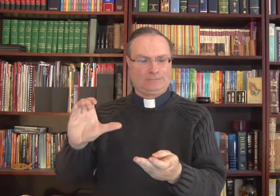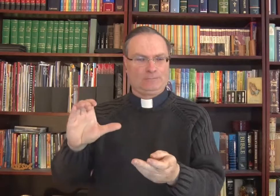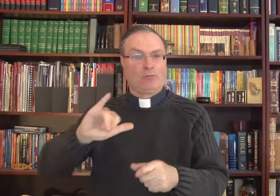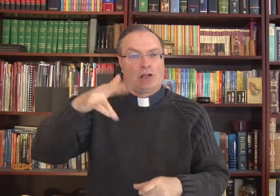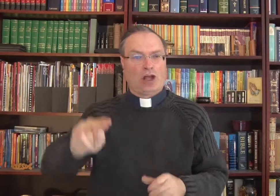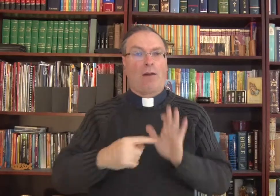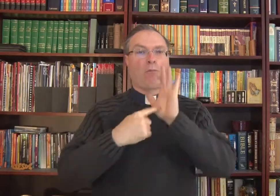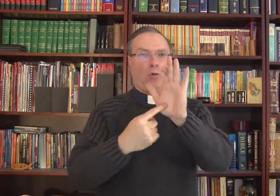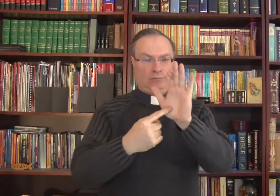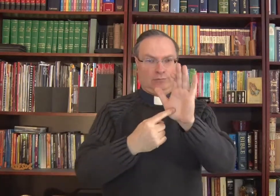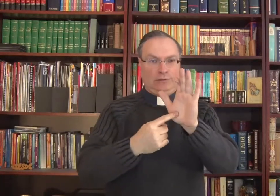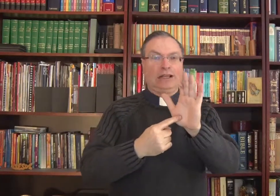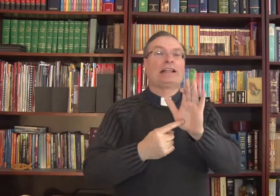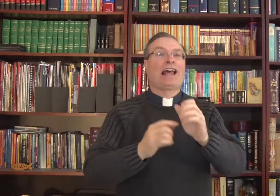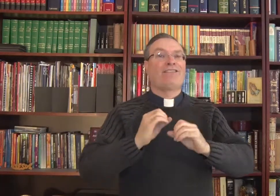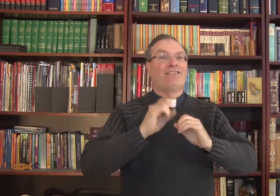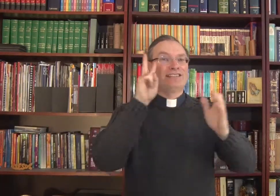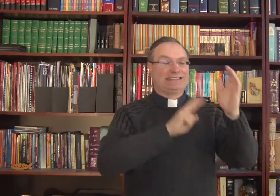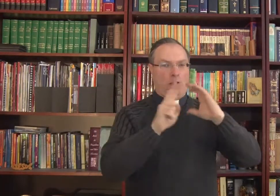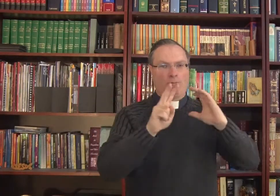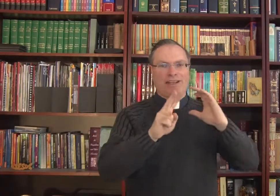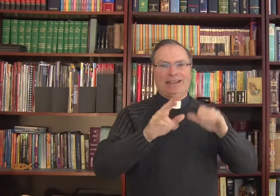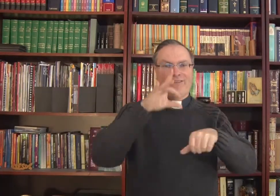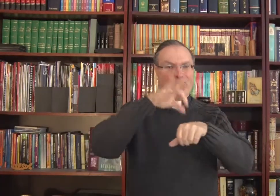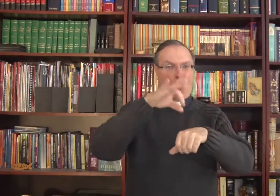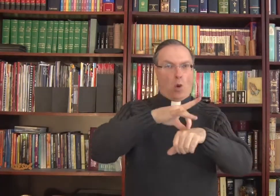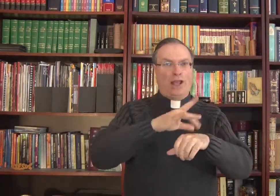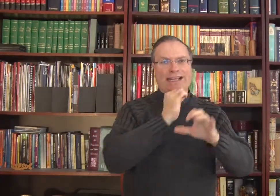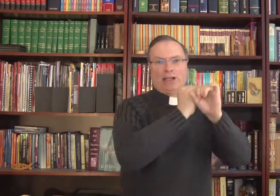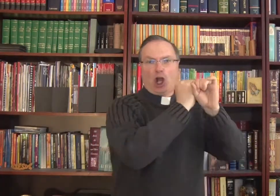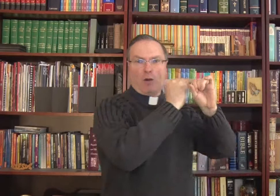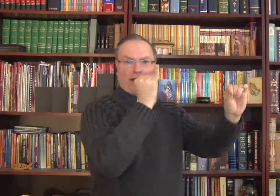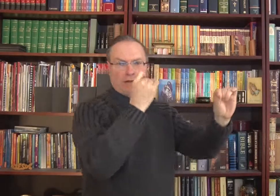Jean montrait la vision des fléaux des trompettes